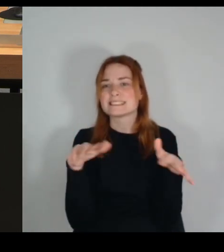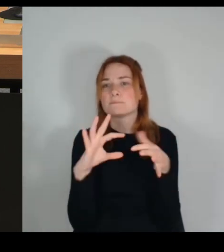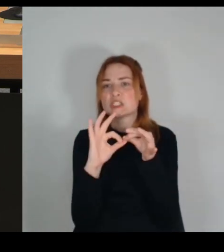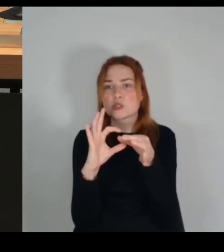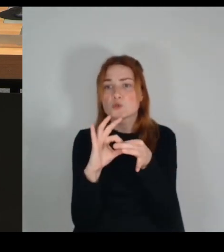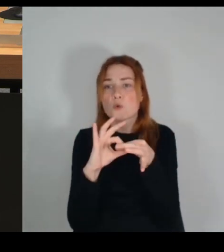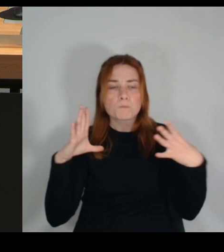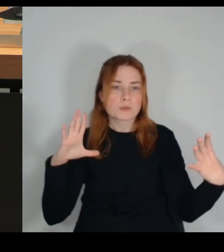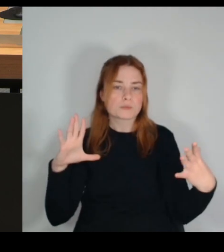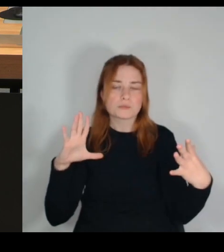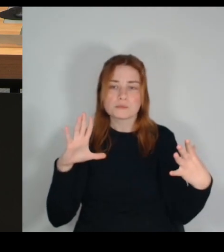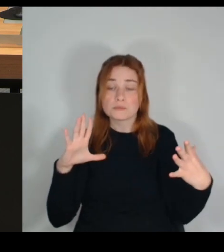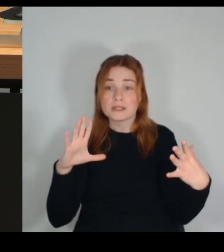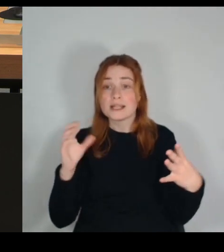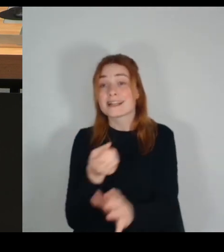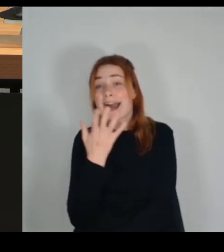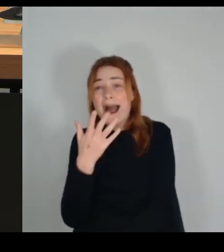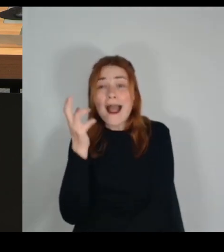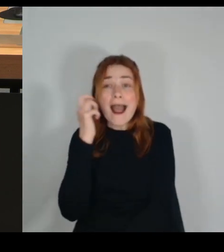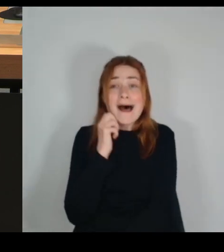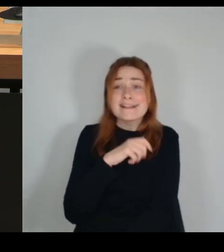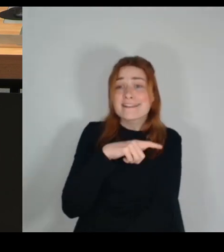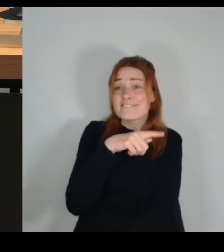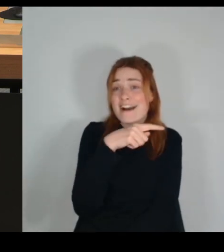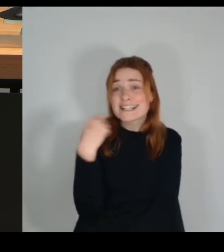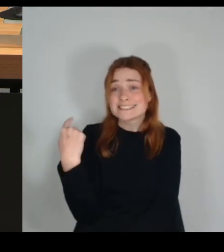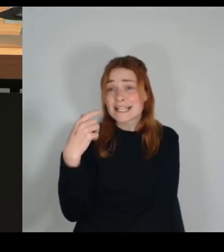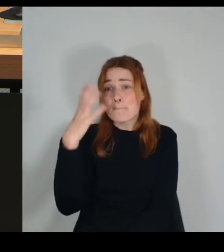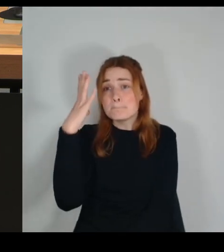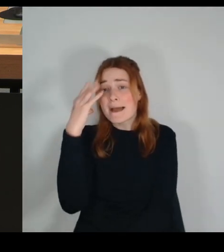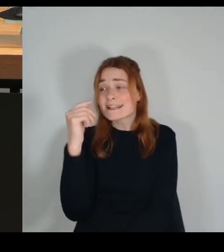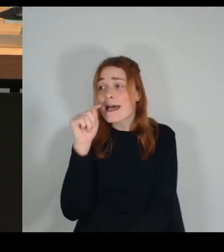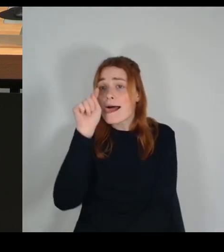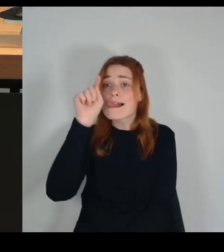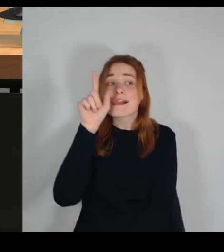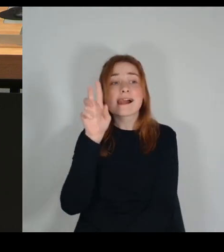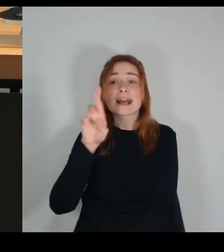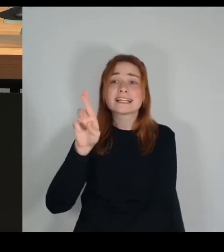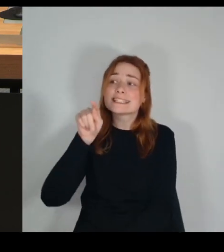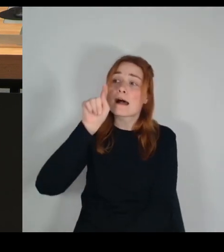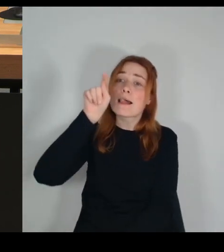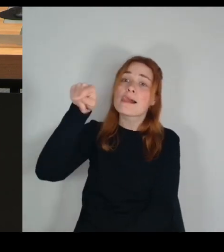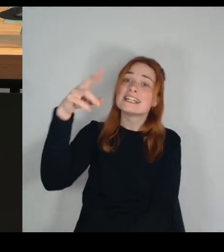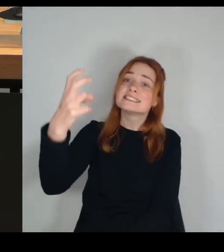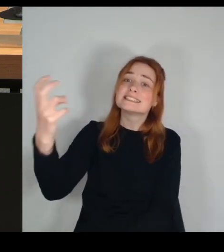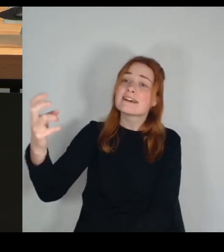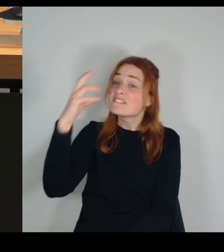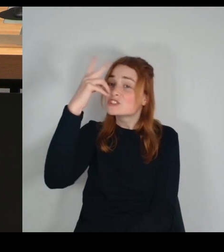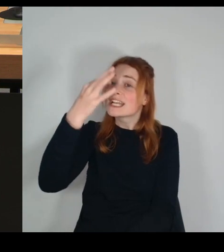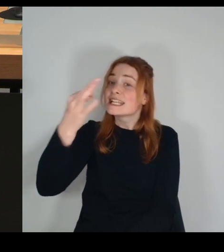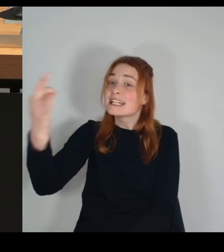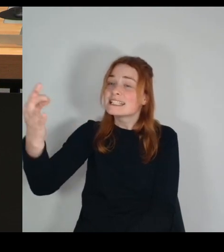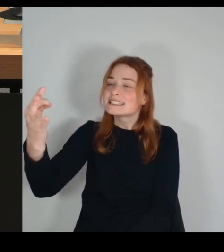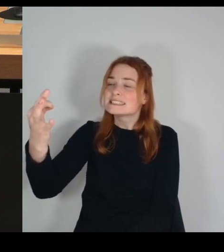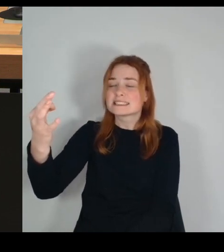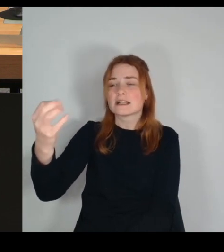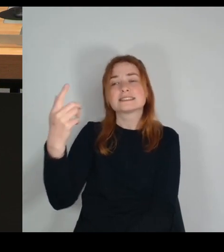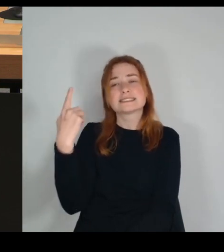nie verstehen und erst recht nicht selbst nachvollziehen werden ja genau das ist ein Einfallstor für Racial Profiling.